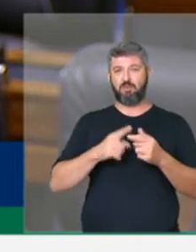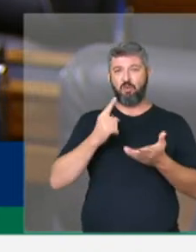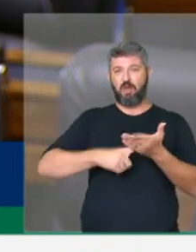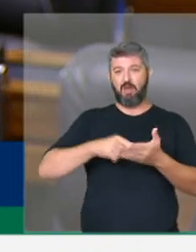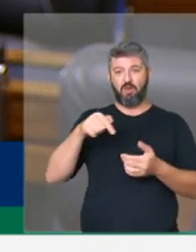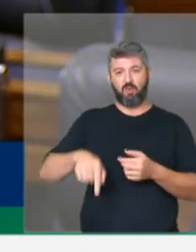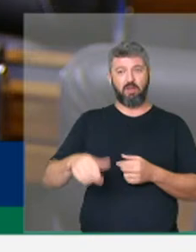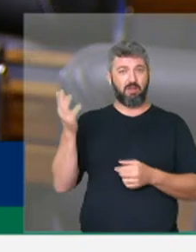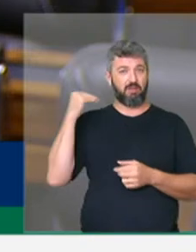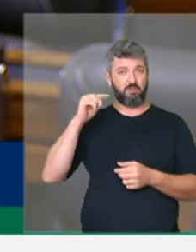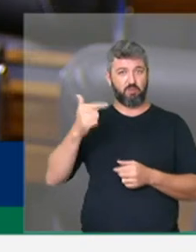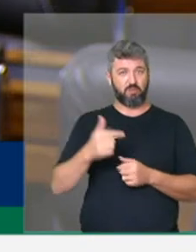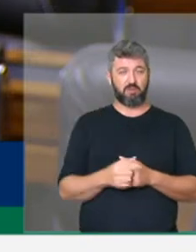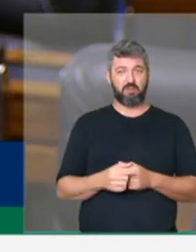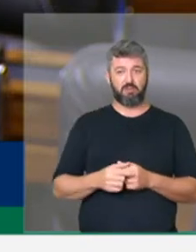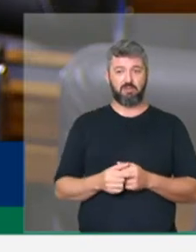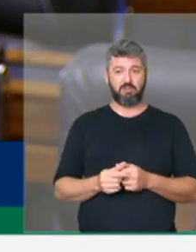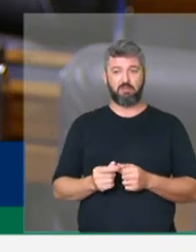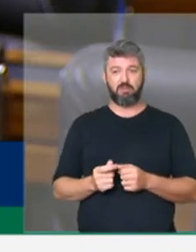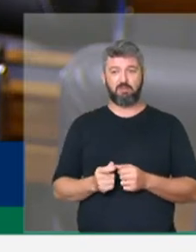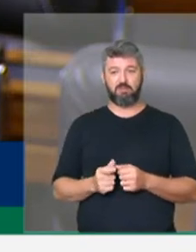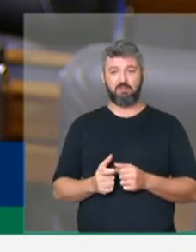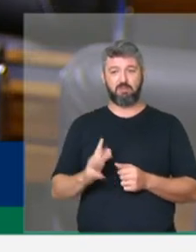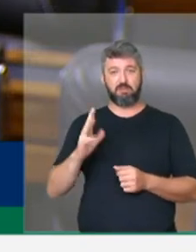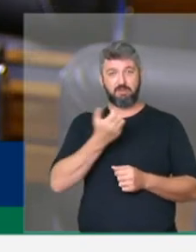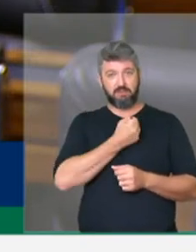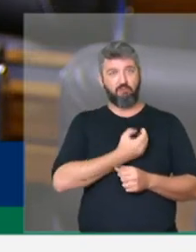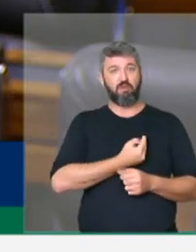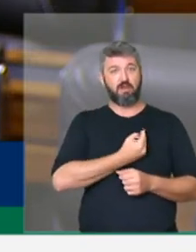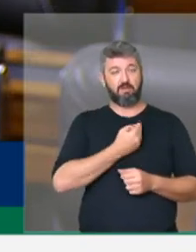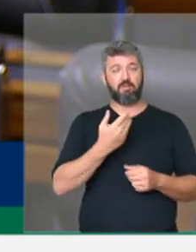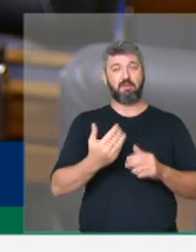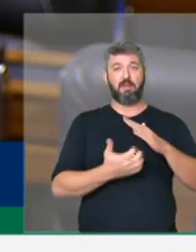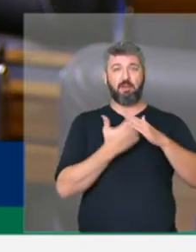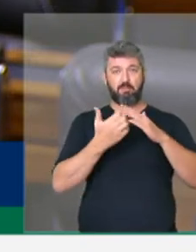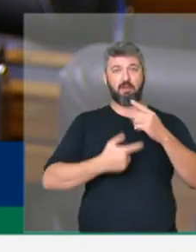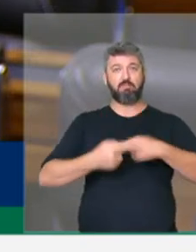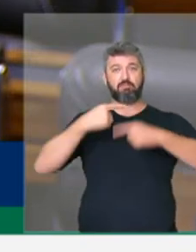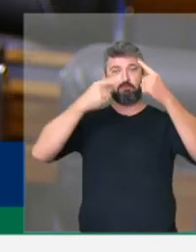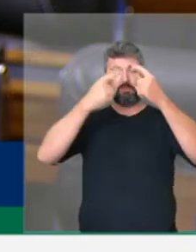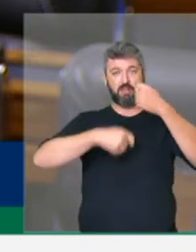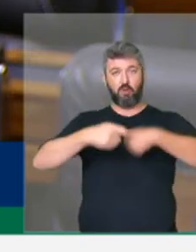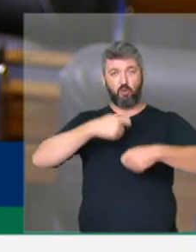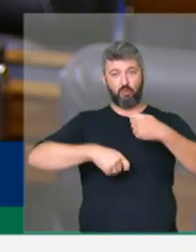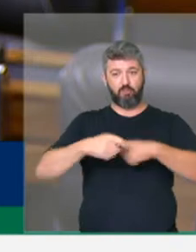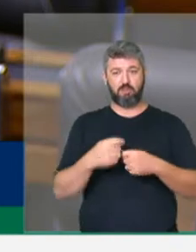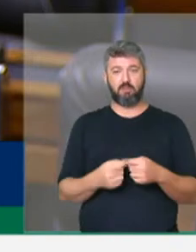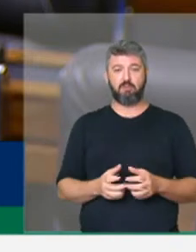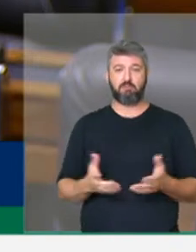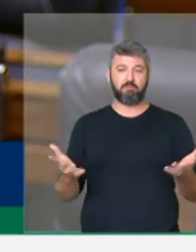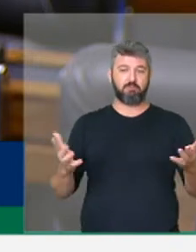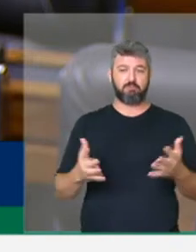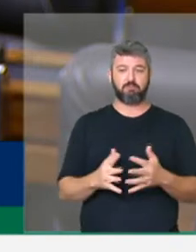PRESIDENTE, V.EXA. ME SEDE... -- NÃO ESTAMOS CONTRIBUINDO PARA A N TOMADA DA ECONOMIA NEM NO REERGUIMENTO DAS EMPRESAS